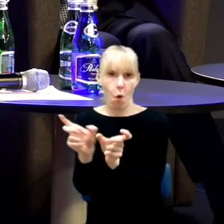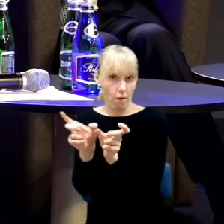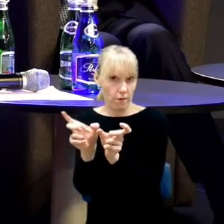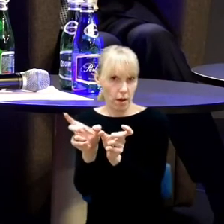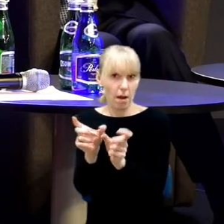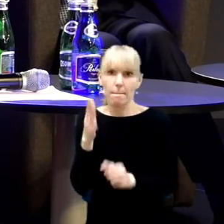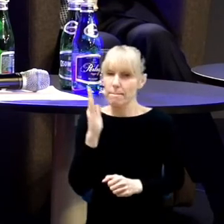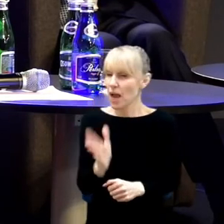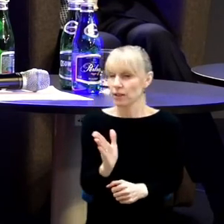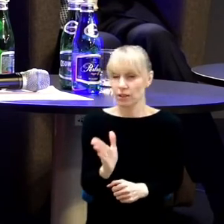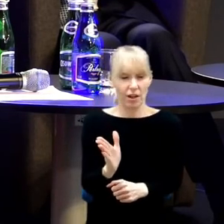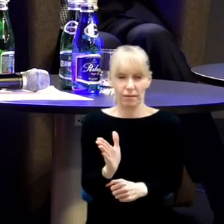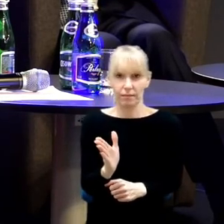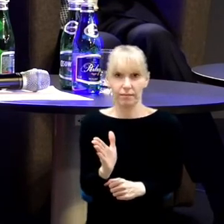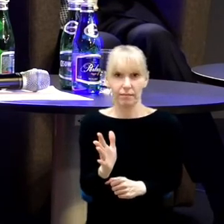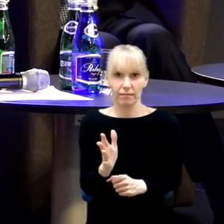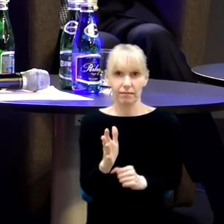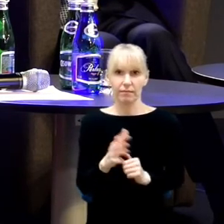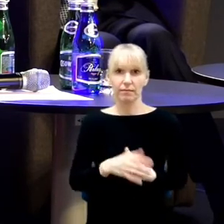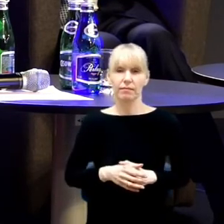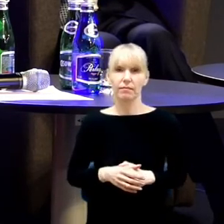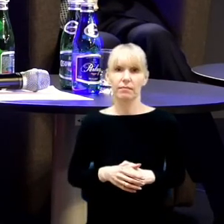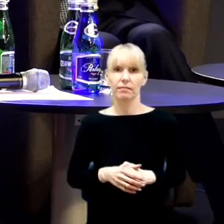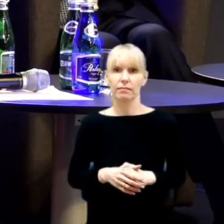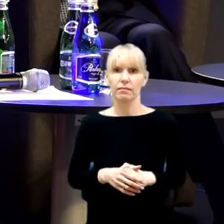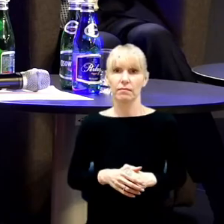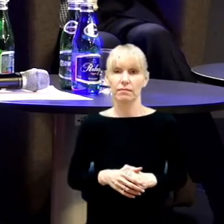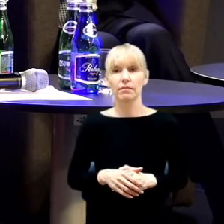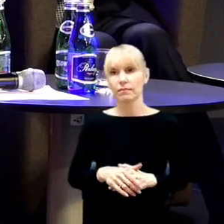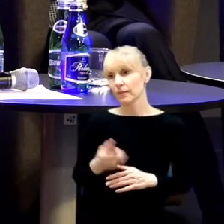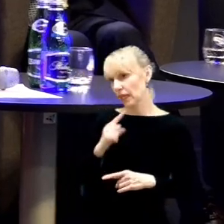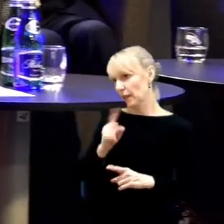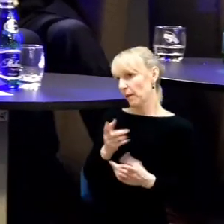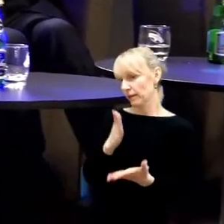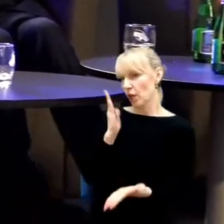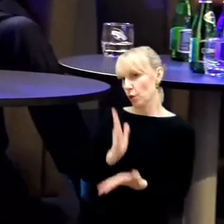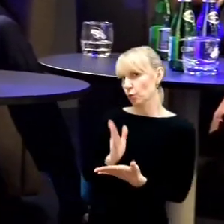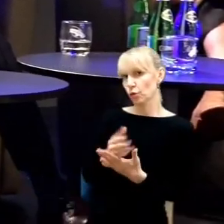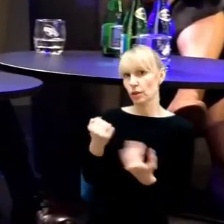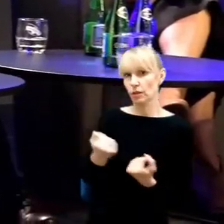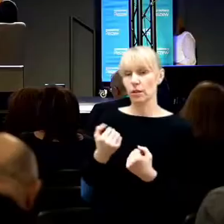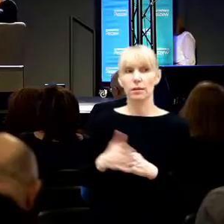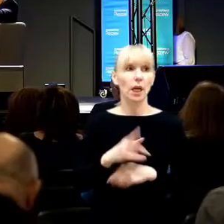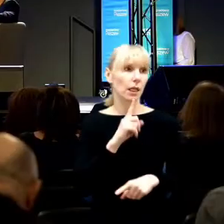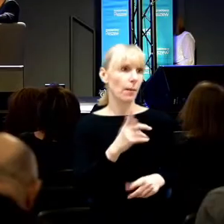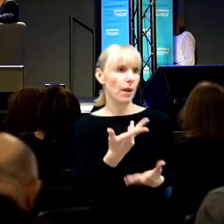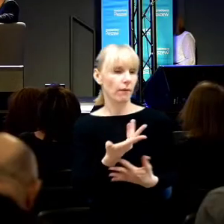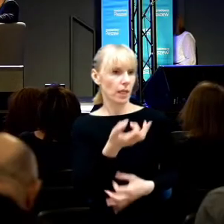To jest moja taka najprostsza odpowiedź. To już się chyba dzieje. W takim razie, skoro państwo nie mają pytań, to jeszcze pytanie do dzisiejszych gości.